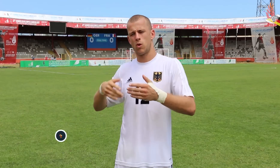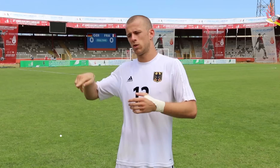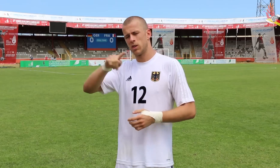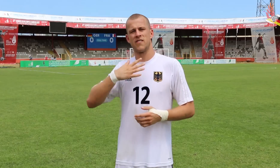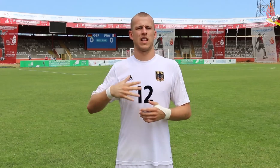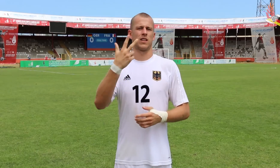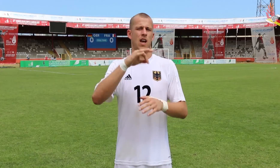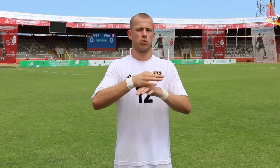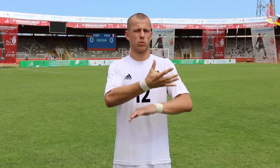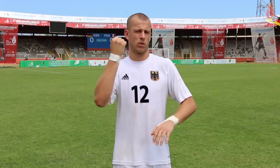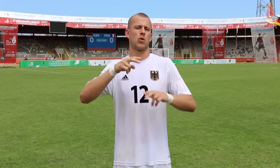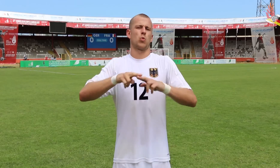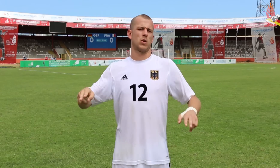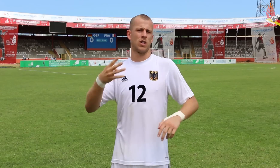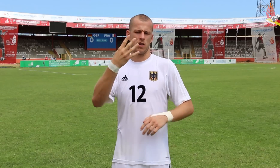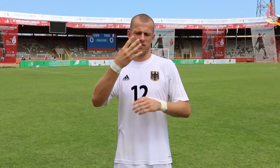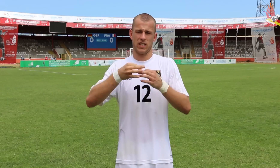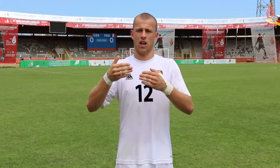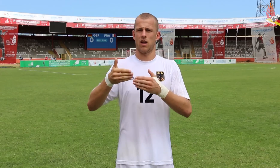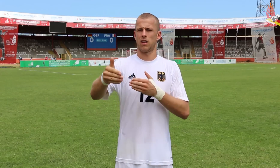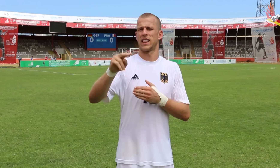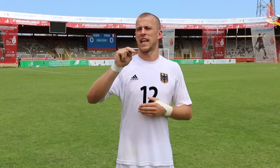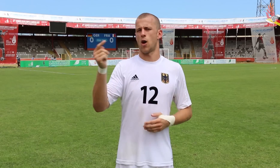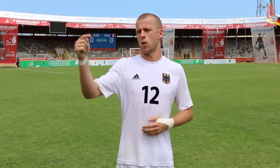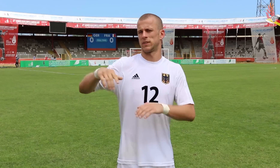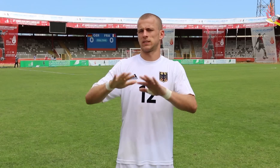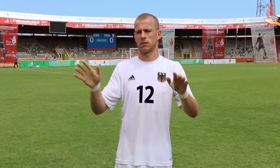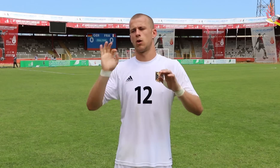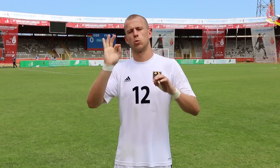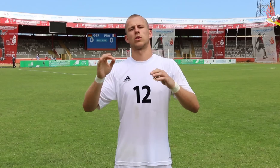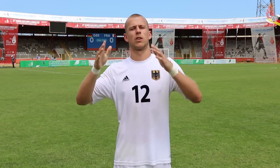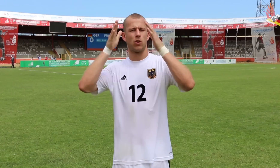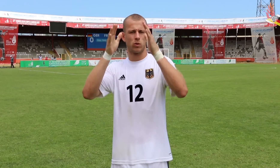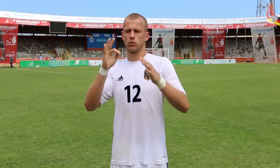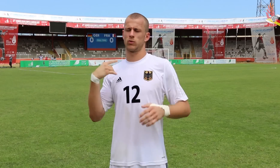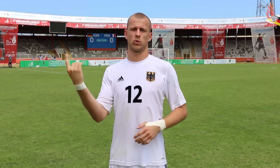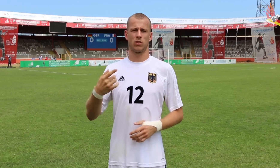Somit hätten wir die nächsten vier Tage Ruhe gehabt, Nigeria ist nicht gekommen, denn wir wären dann sicher Gruppenerster.